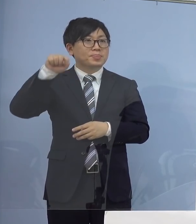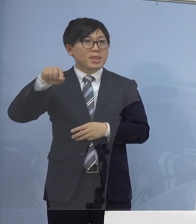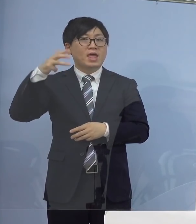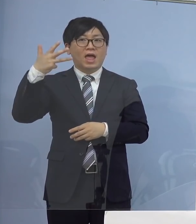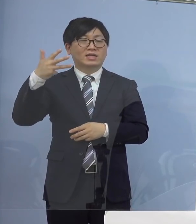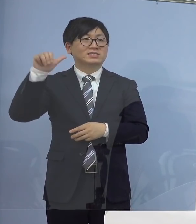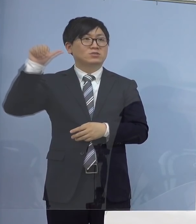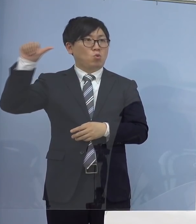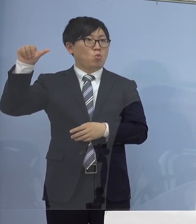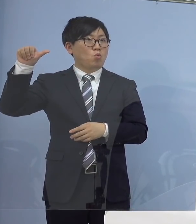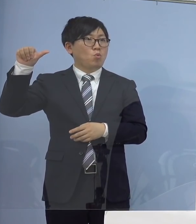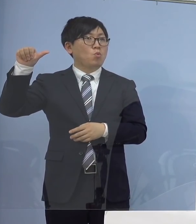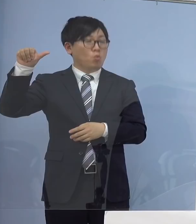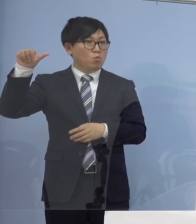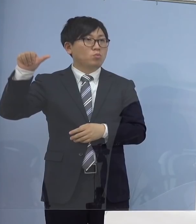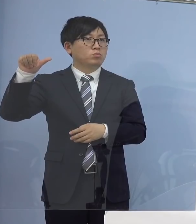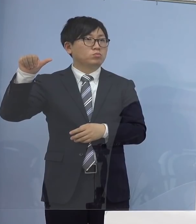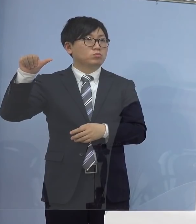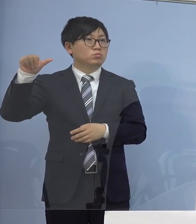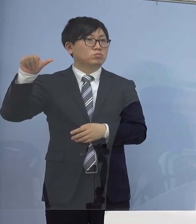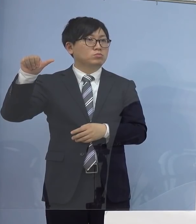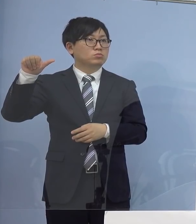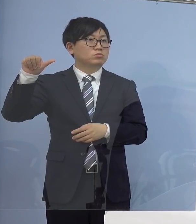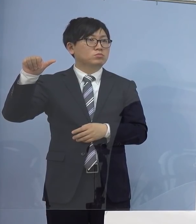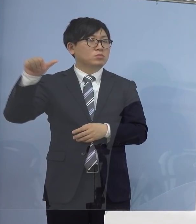（徳島新聞社） 昨日段階の数字は分かりますか